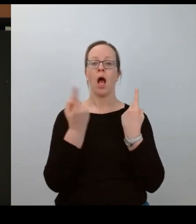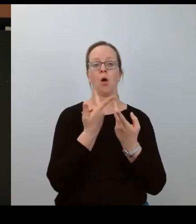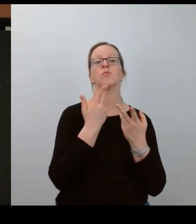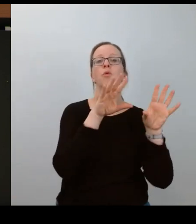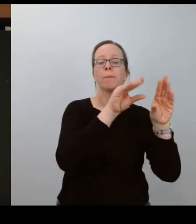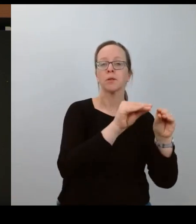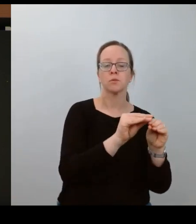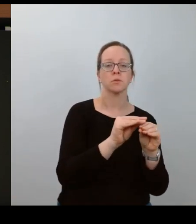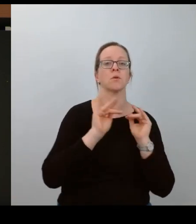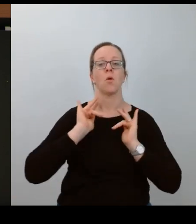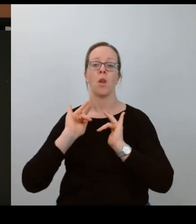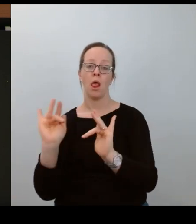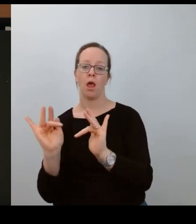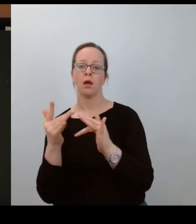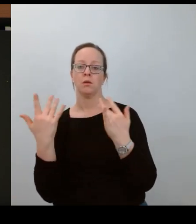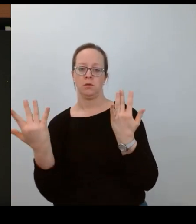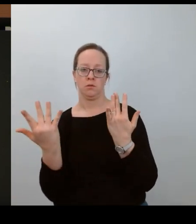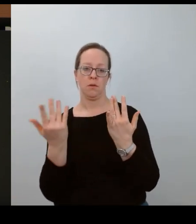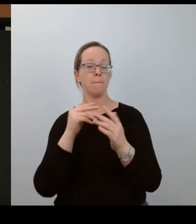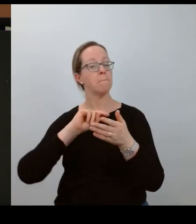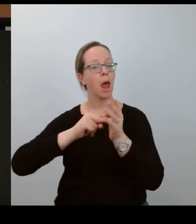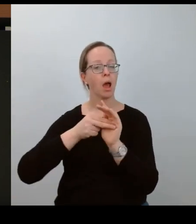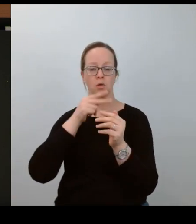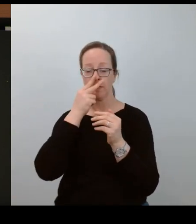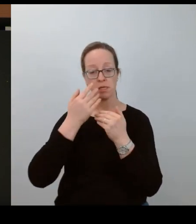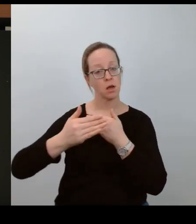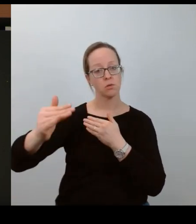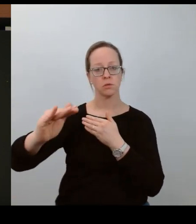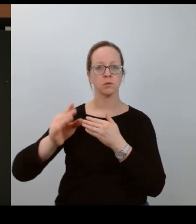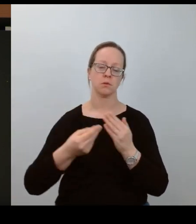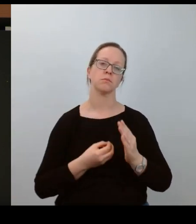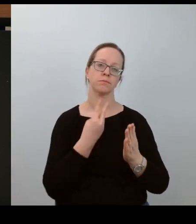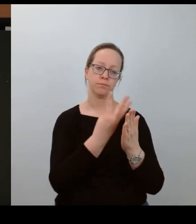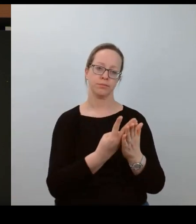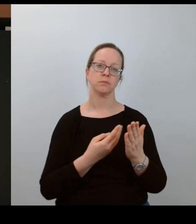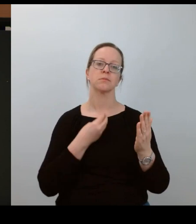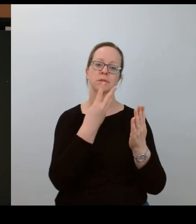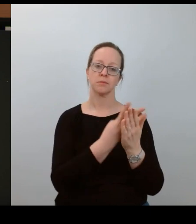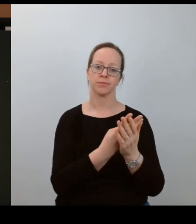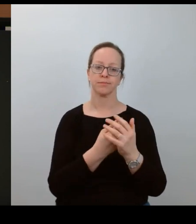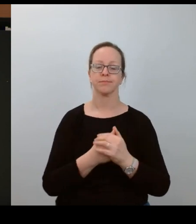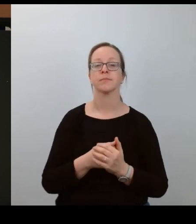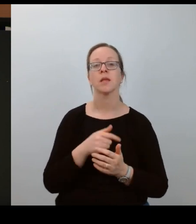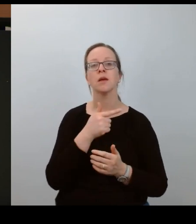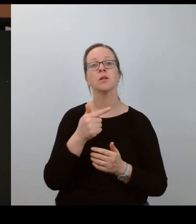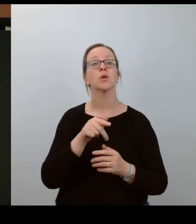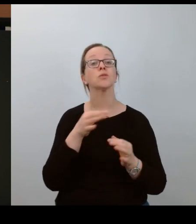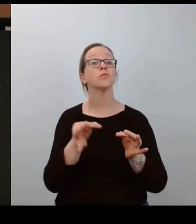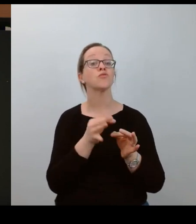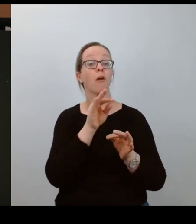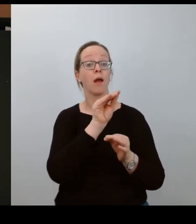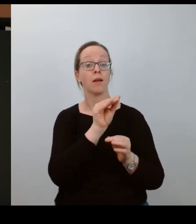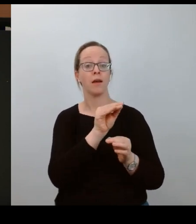Wir stärken außerdem die Kontrollgremien und haben eine verpflichtende Evaluation in der Mitte der Legislatur vereinbart.